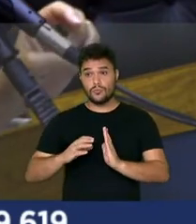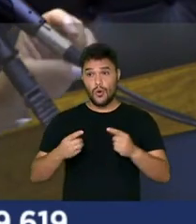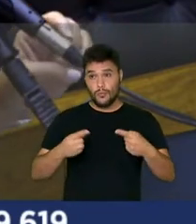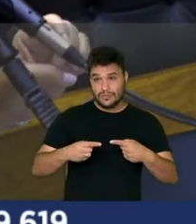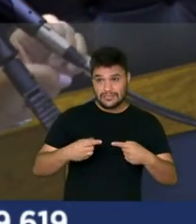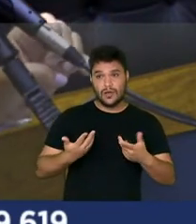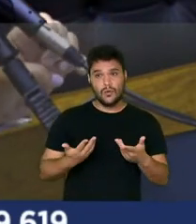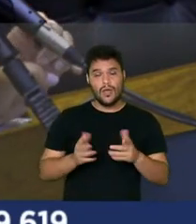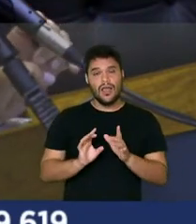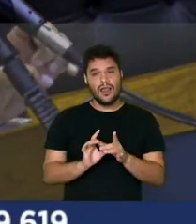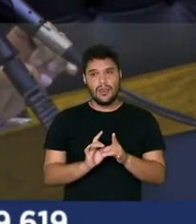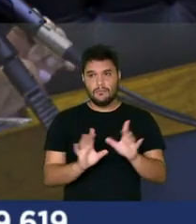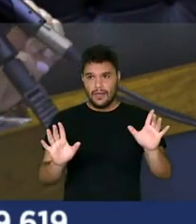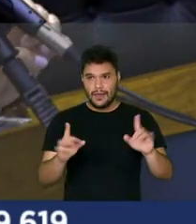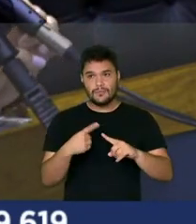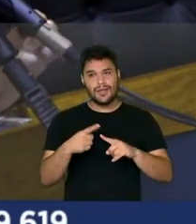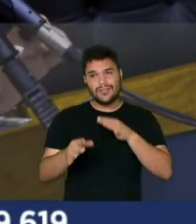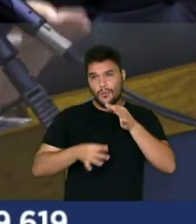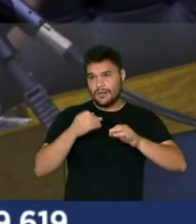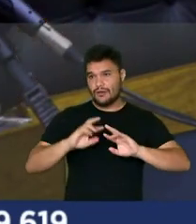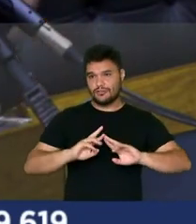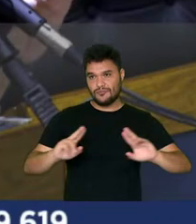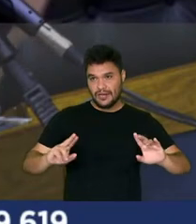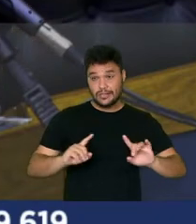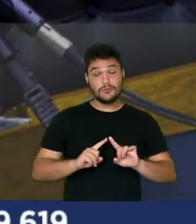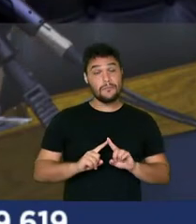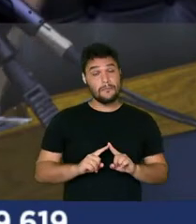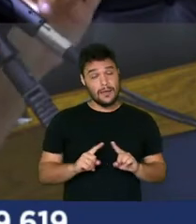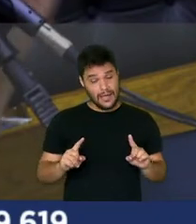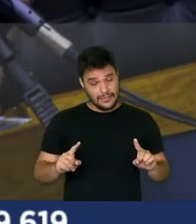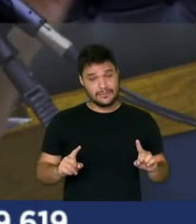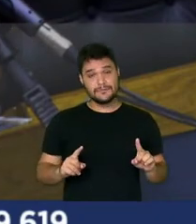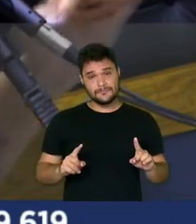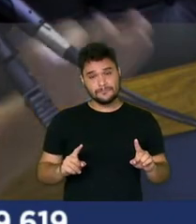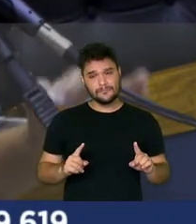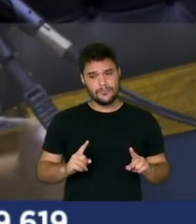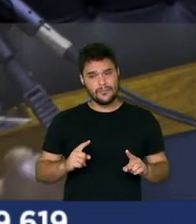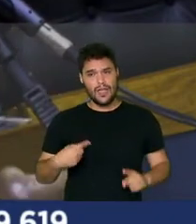DEMAIS. PORTANTO, HÁ ... [SOAR DA CAMPAINHA] A OPOSIÇÃO LIBERA PORQUE HÁ